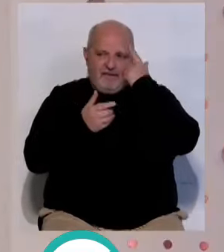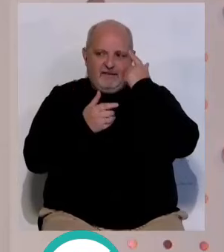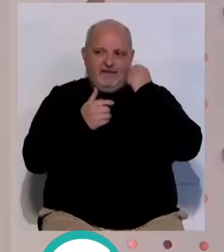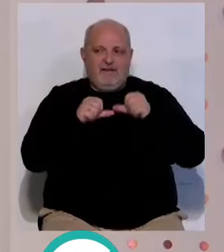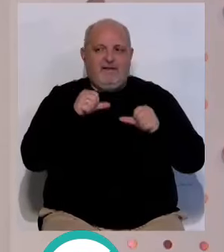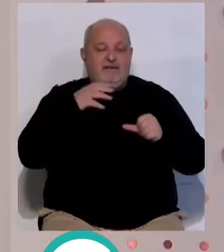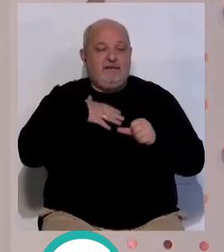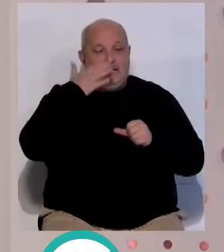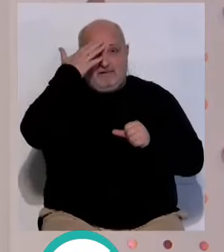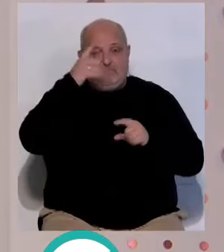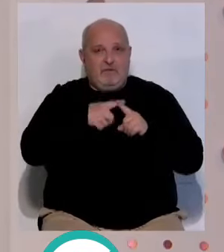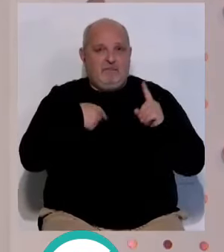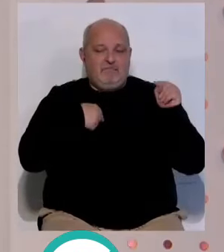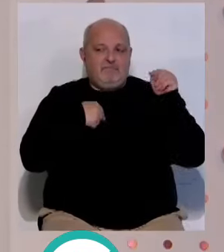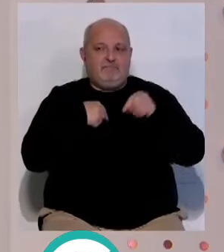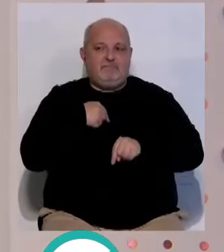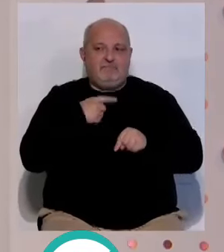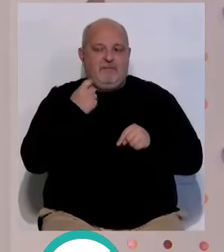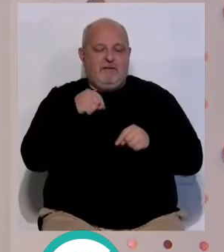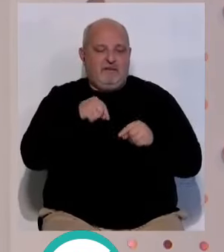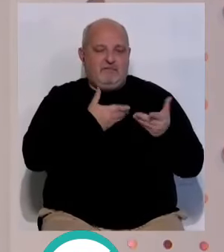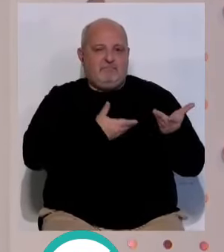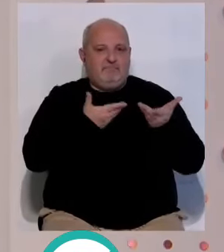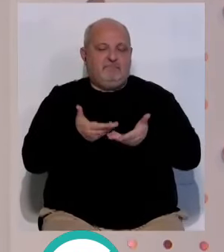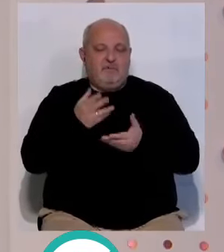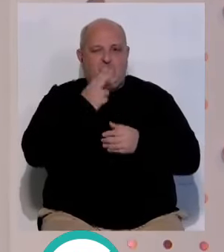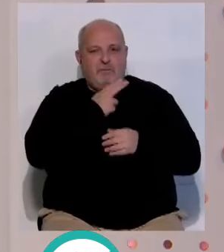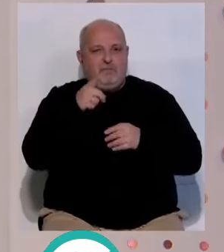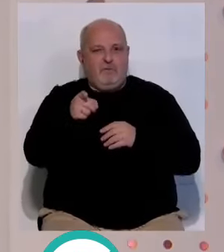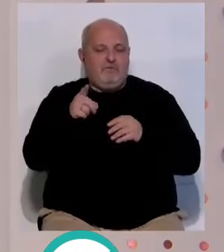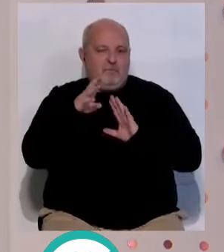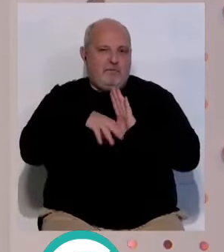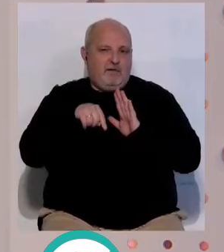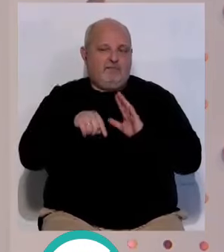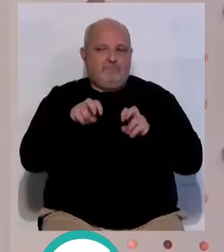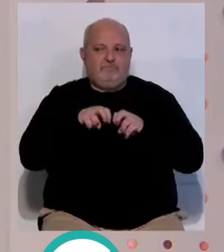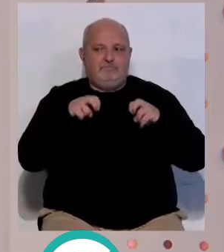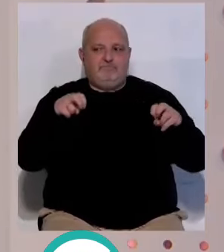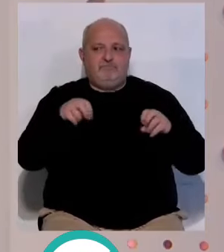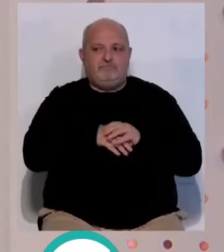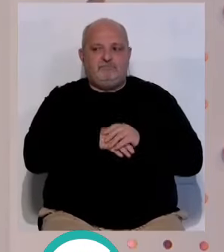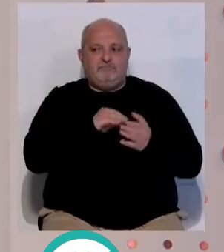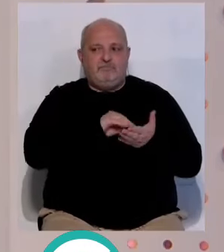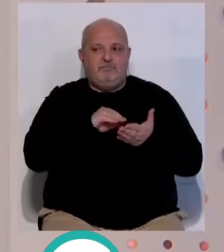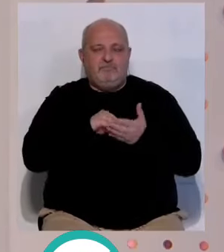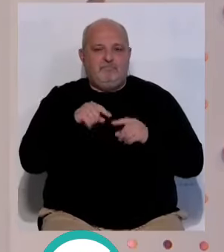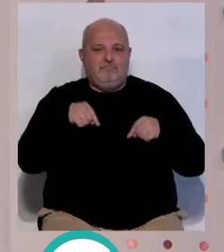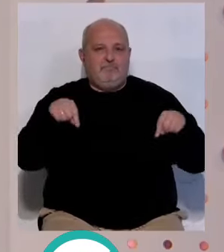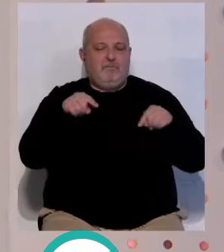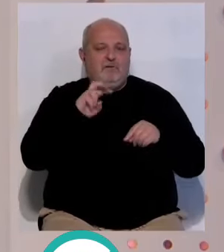estaba allí pero no podía faltar a mi compromiso contigo y además rodeado de polifacéticos yo que